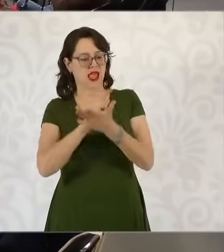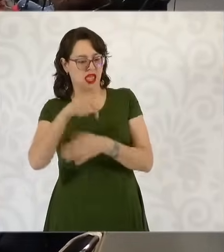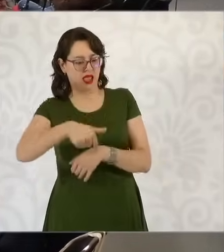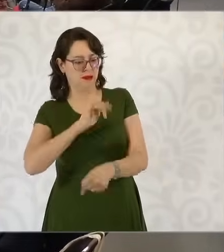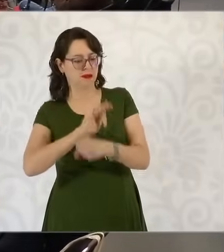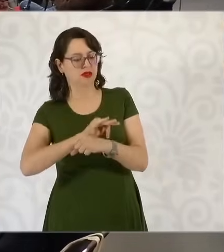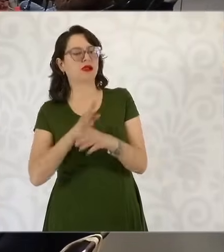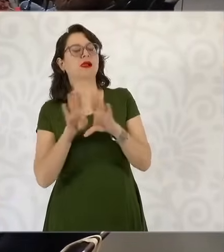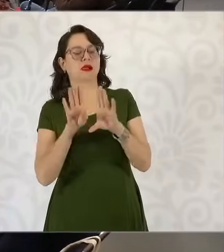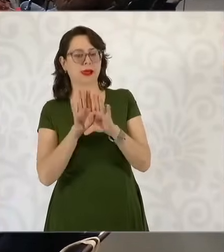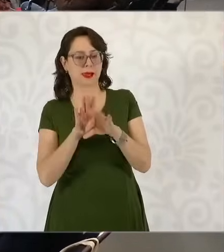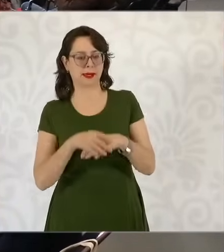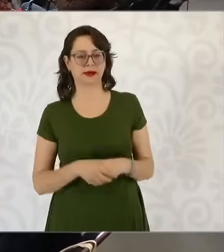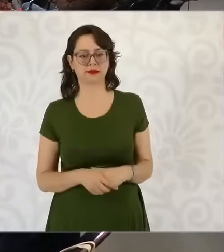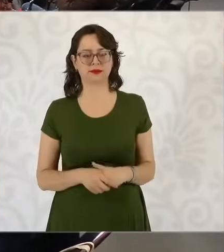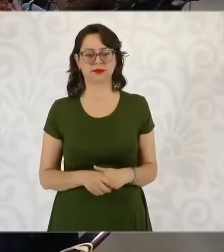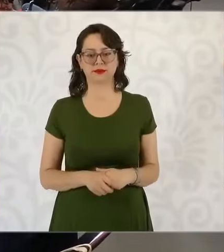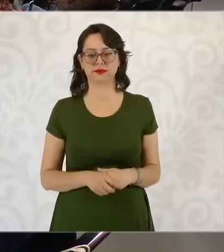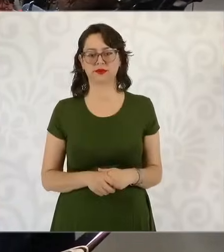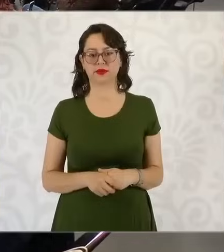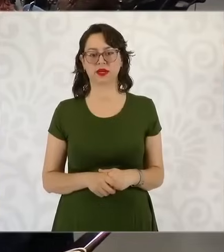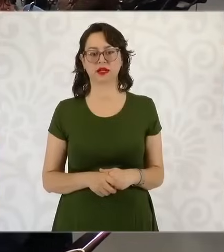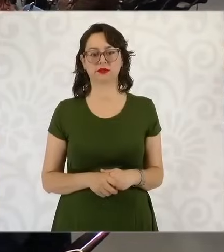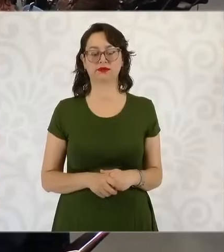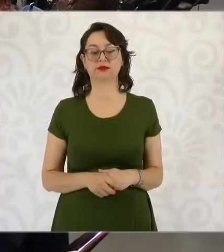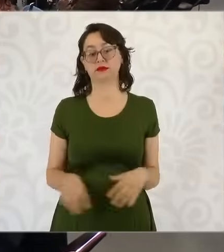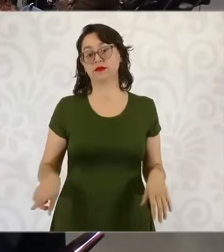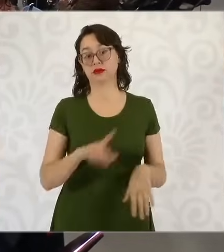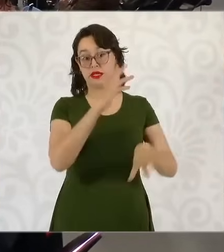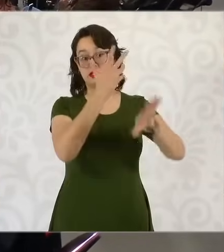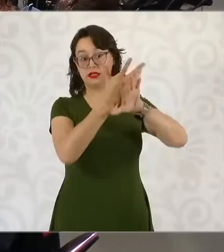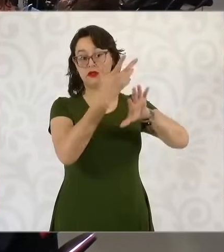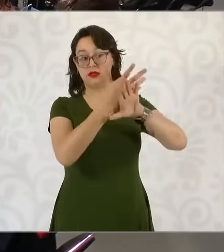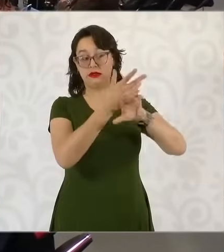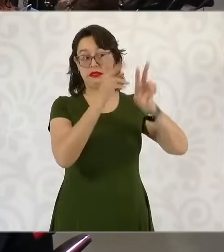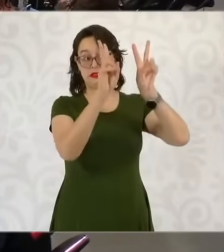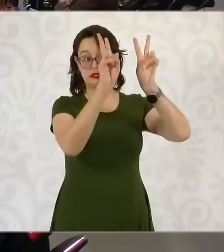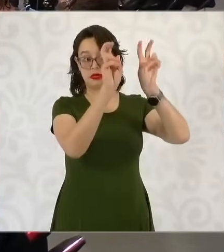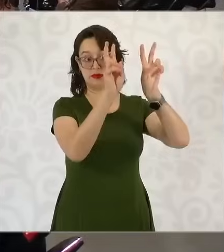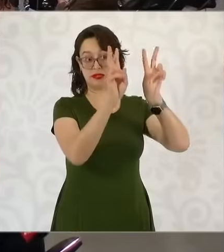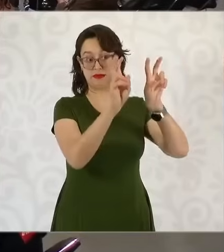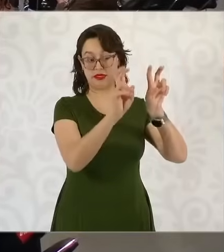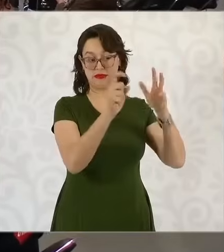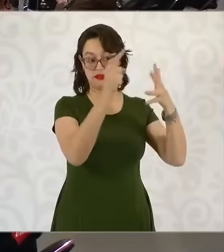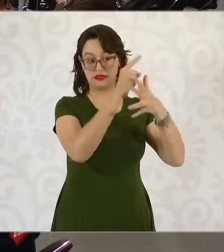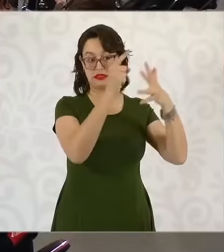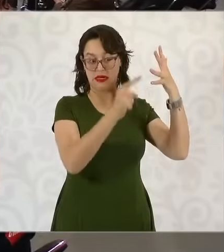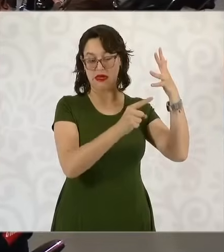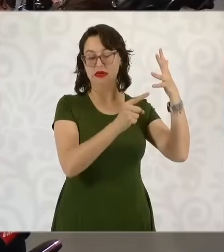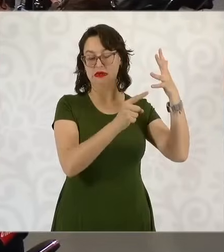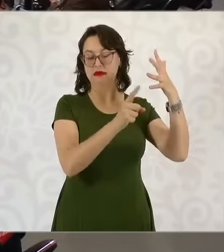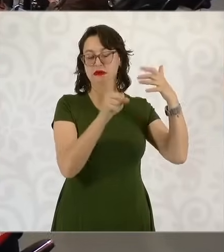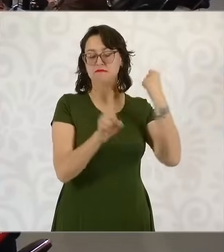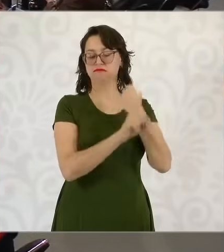hay algunas algunos temas que impactan en Estados Unidos eh